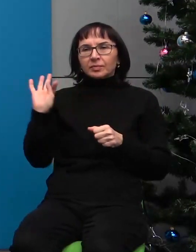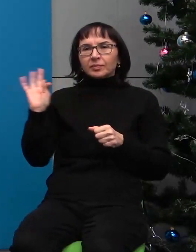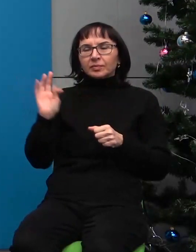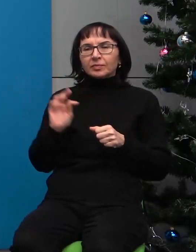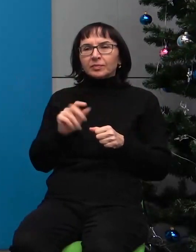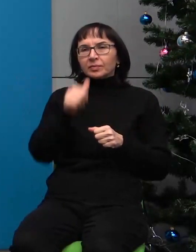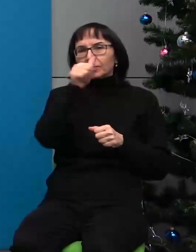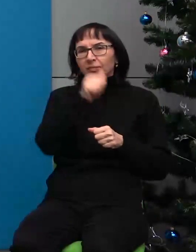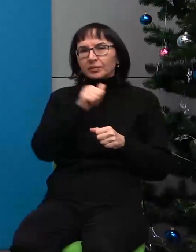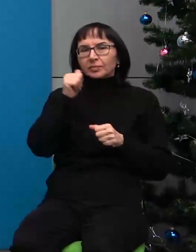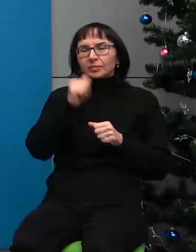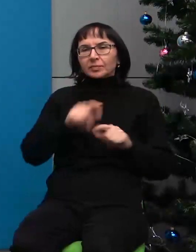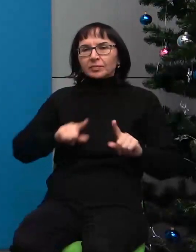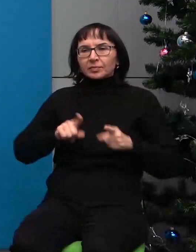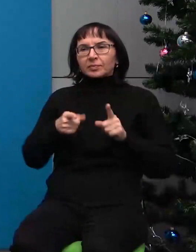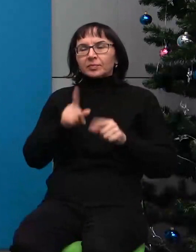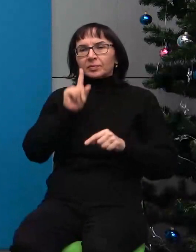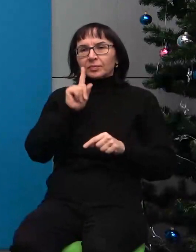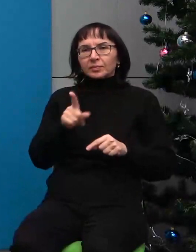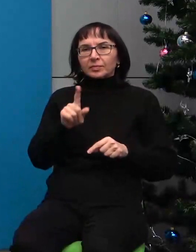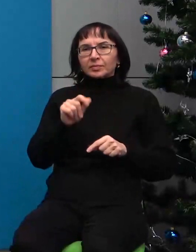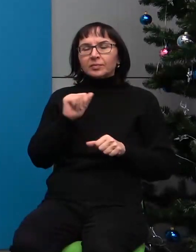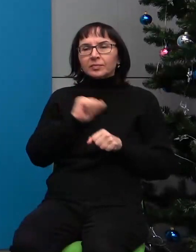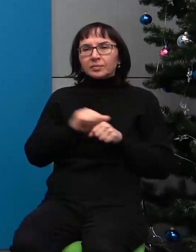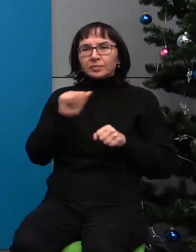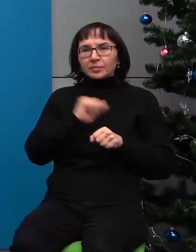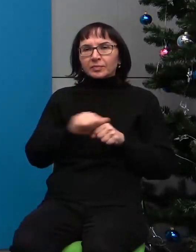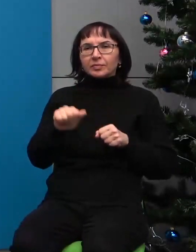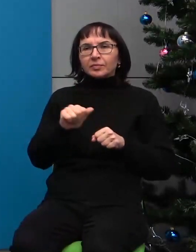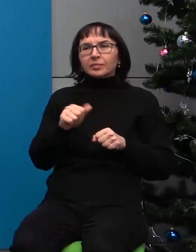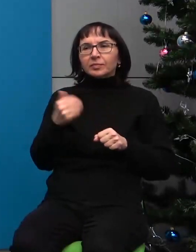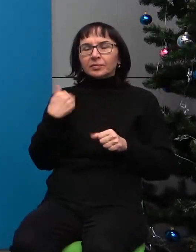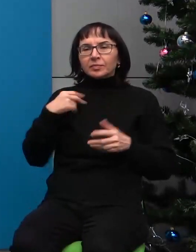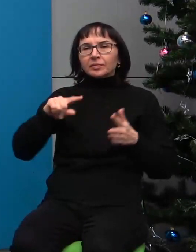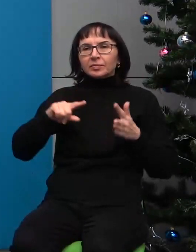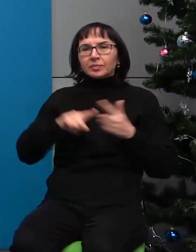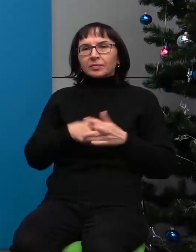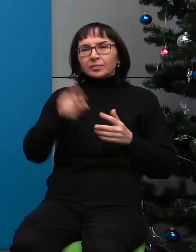które naprawdę istniały. Były zarejestrowane jako takie NGOs w Niemczech.